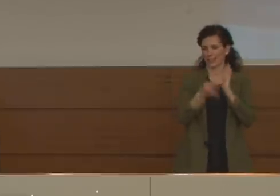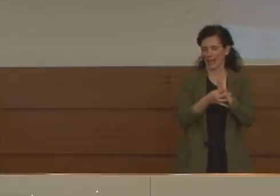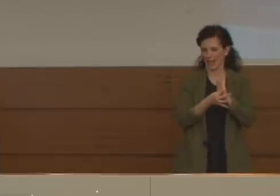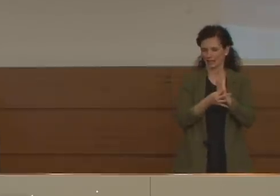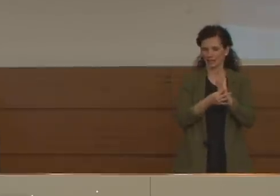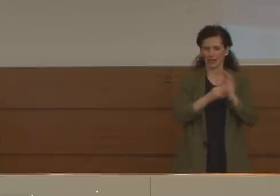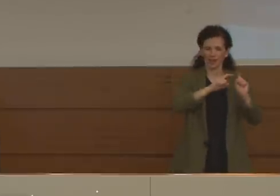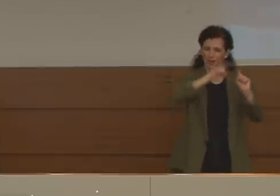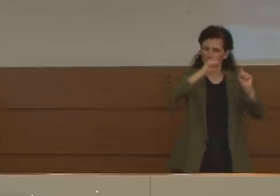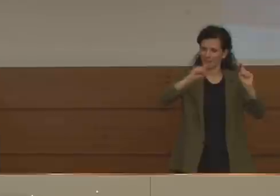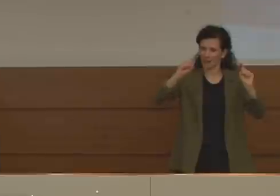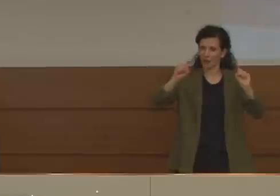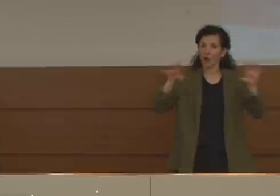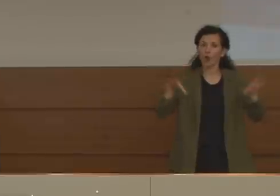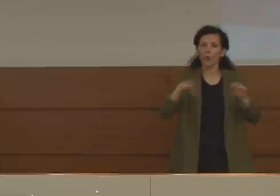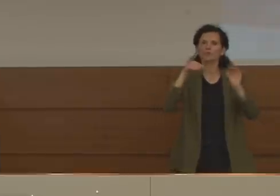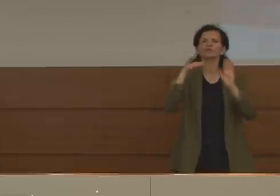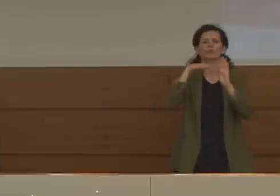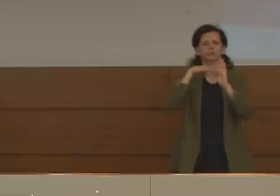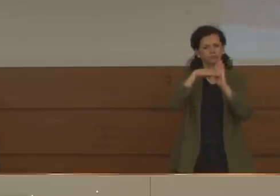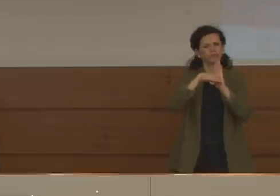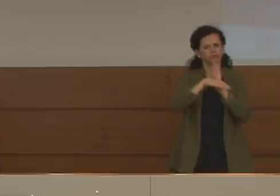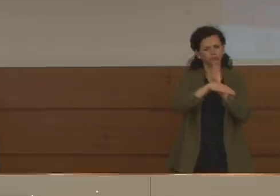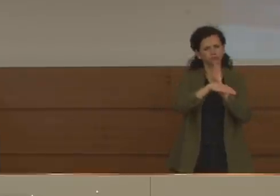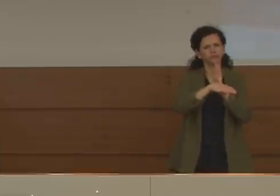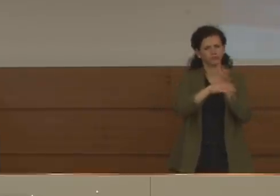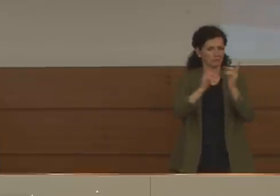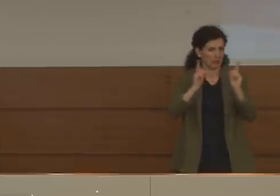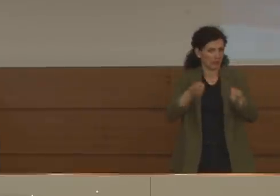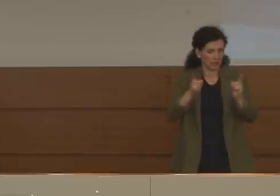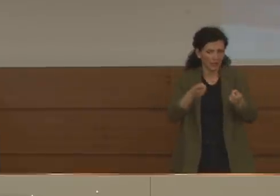inizierà a scendere, quali possono essere i passaggi, insomma